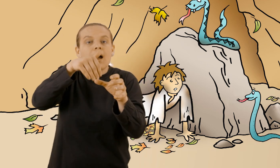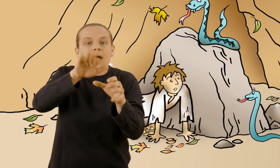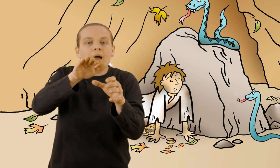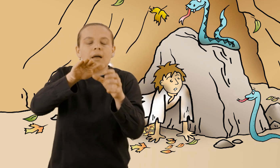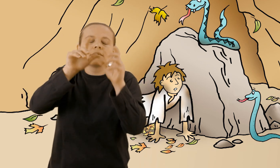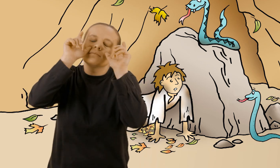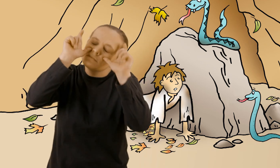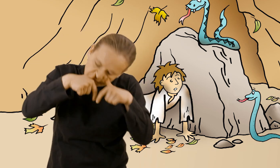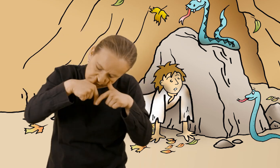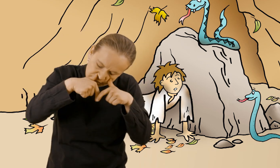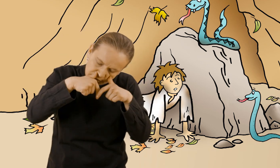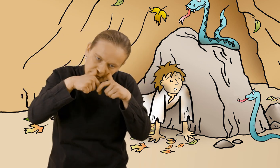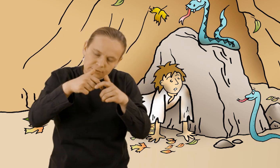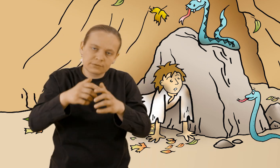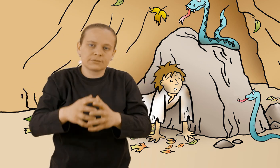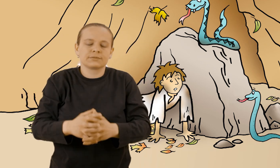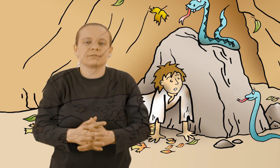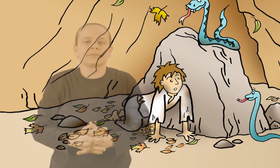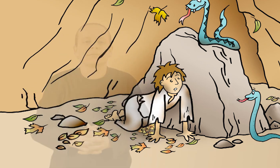Na kraju i Zmijski Kralj poliže kamen i zaspi.